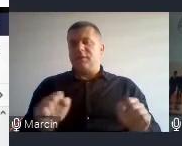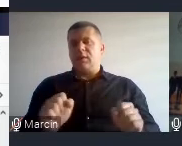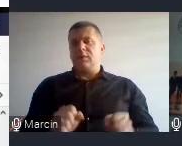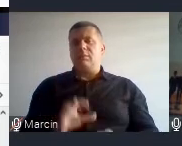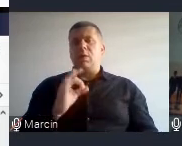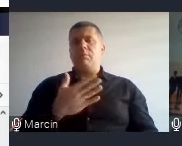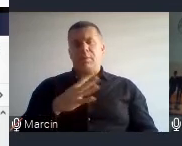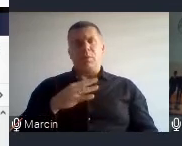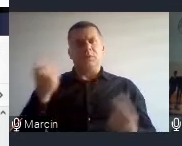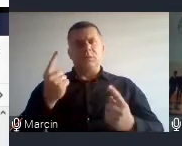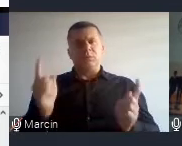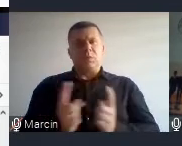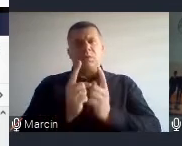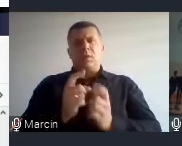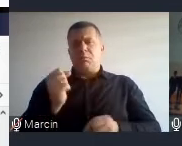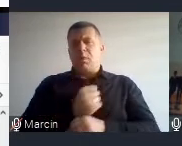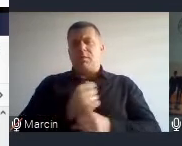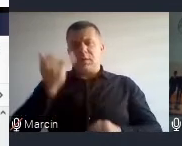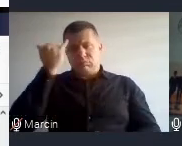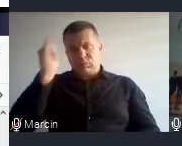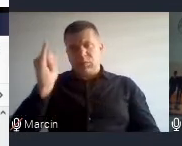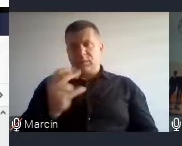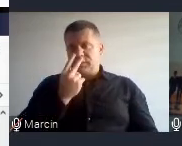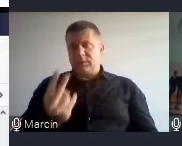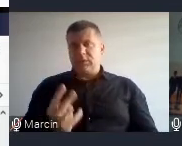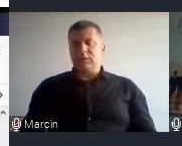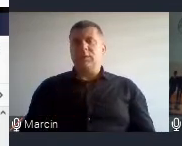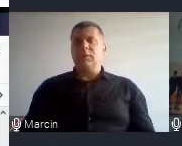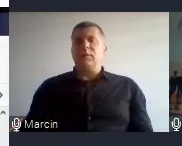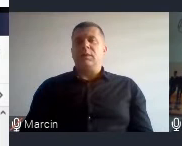ponieważ spotkałem się już niejednokrotnie z poważnymi błędami – związanymi z tym , że Beneficjent twierdzi,